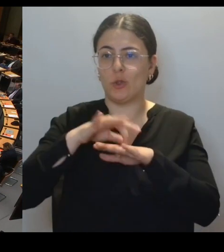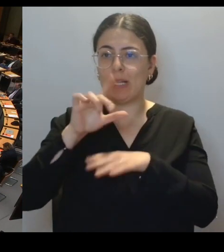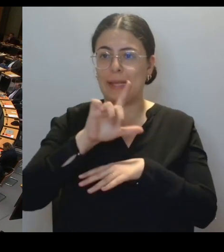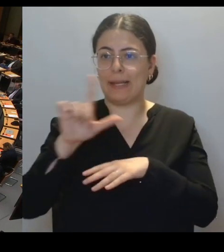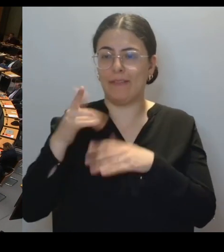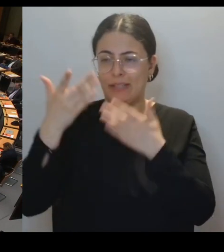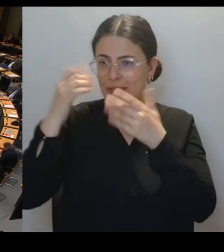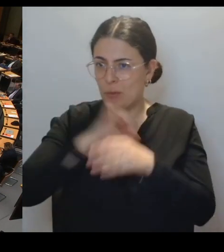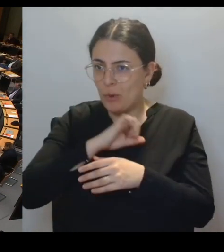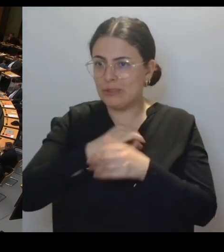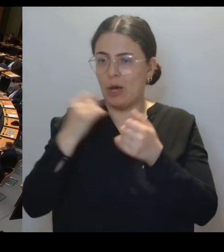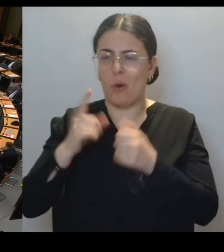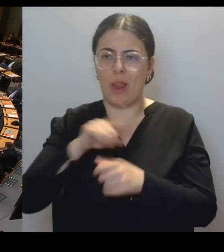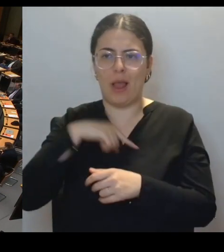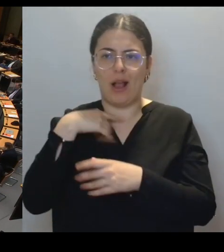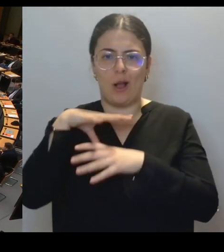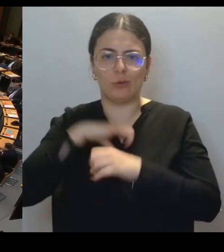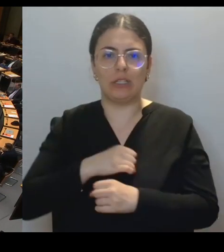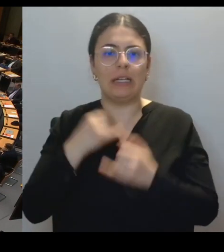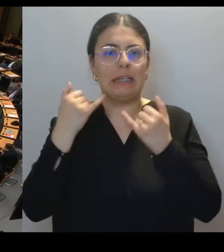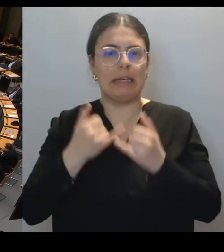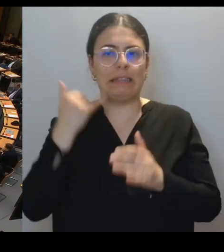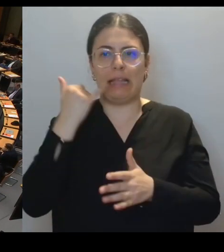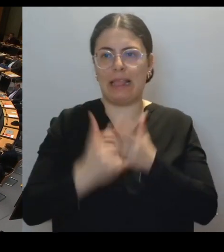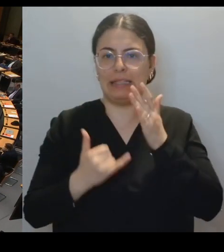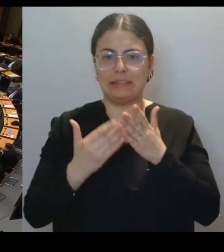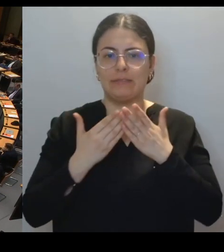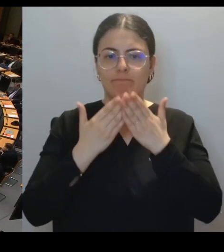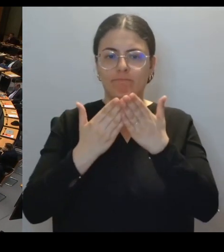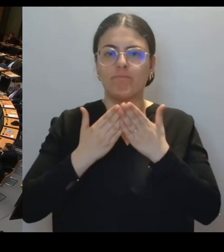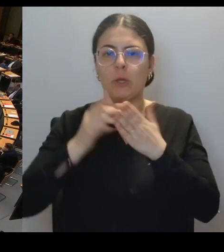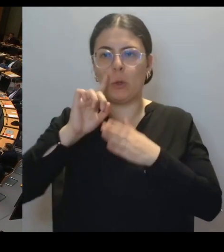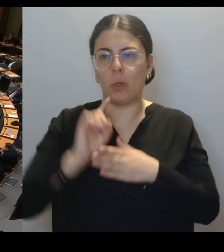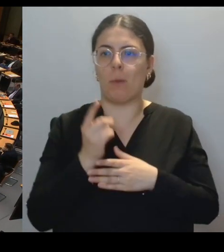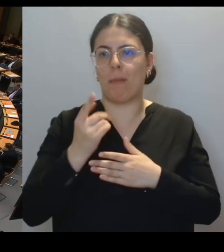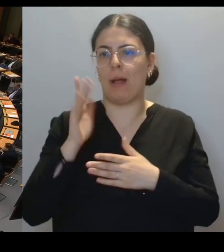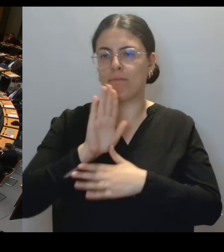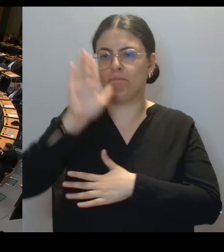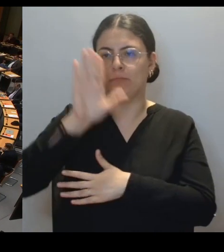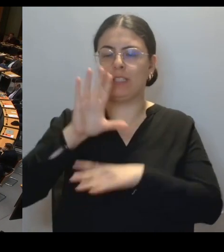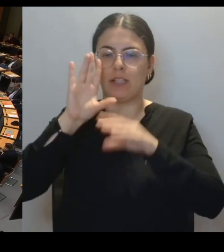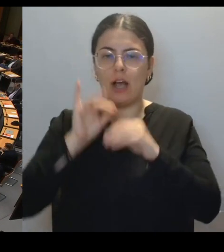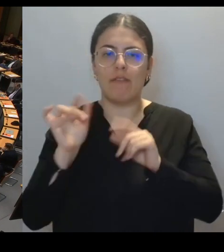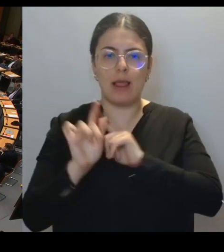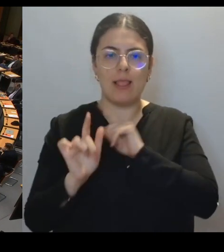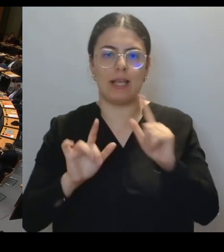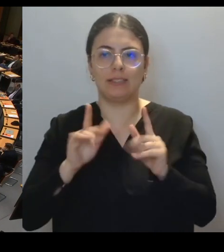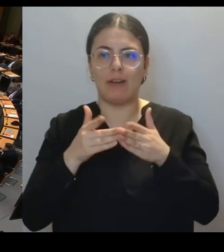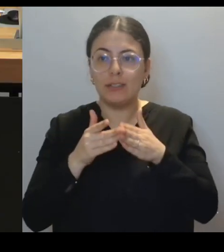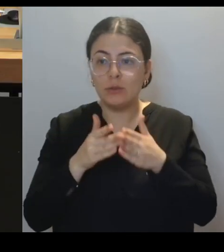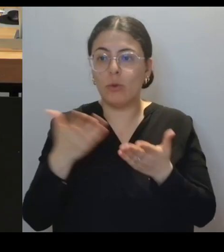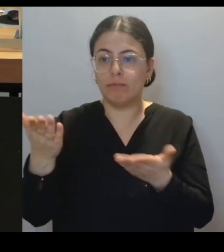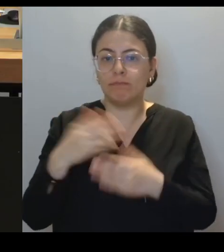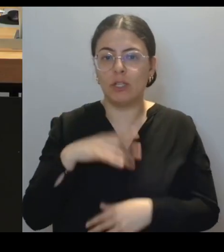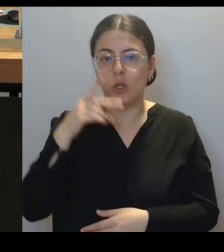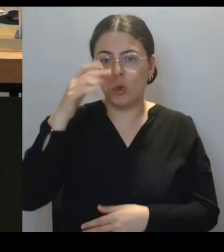Bitte sehr für die Linksfraktion. Herr Dr. Lederer, vielen lieben Dank, Herr Präsident! Meine sehr verehrten Kolleginnen!